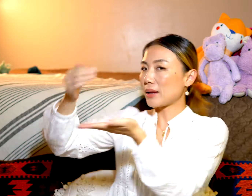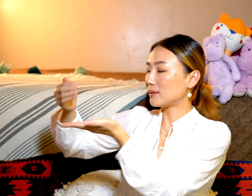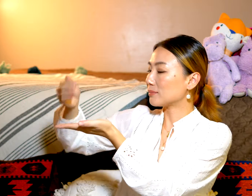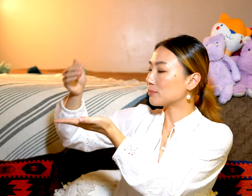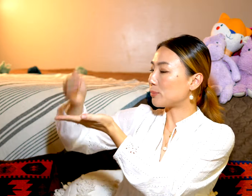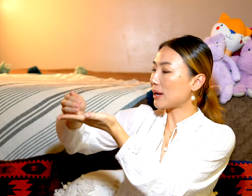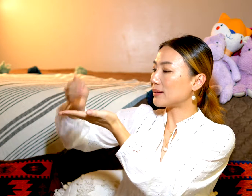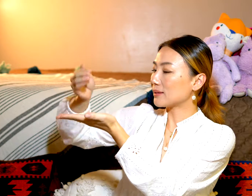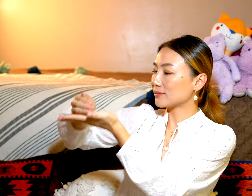パン Bread